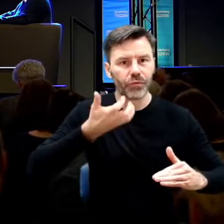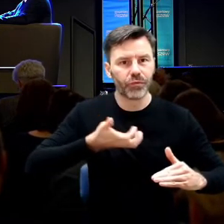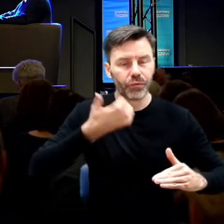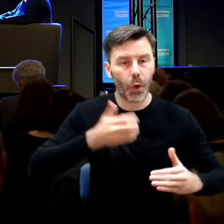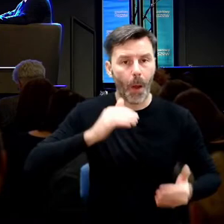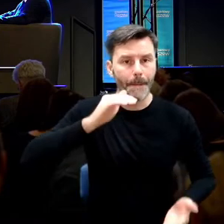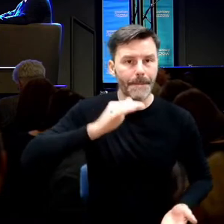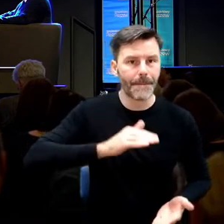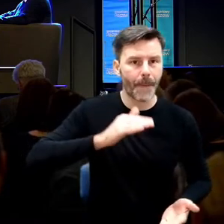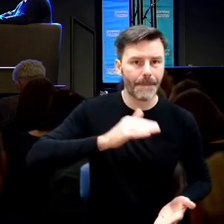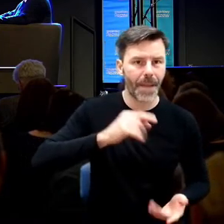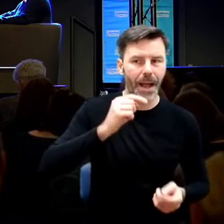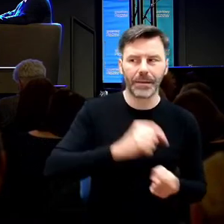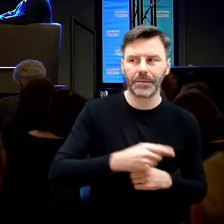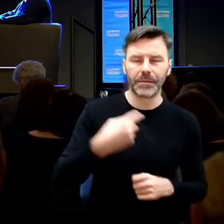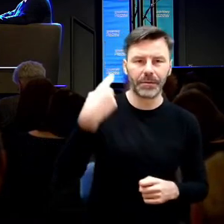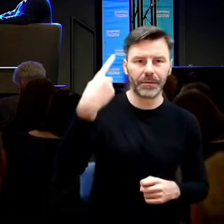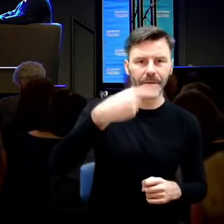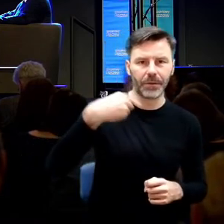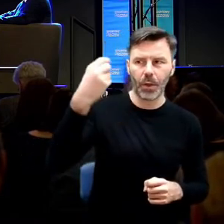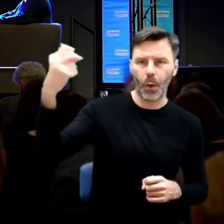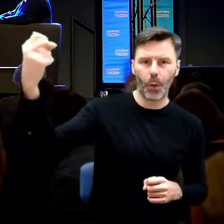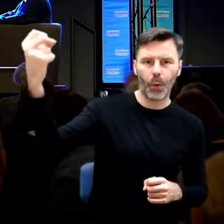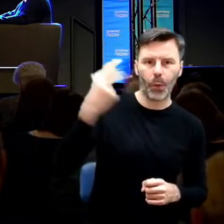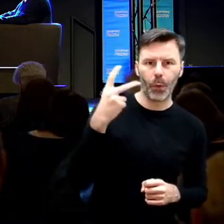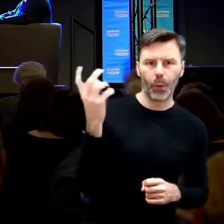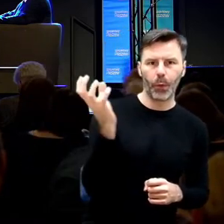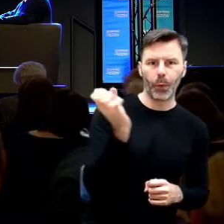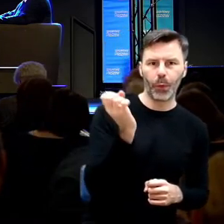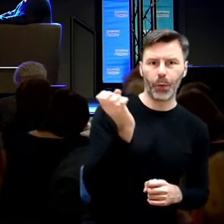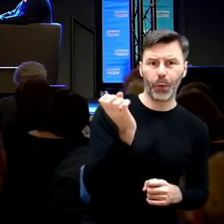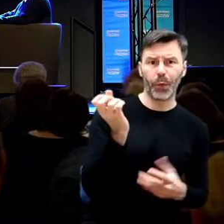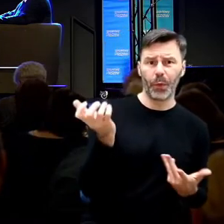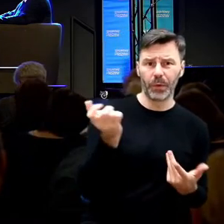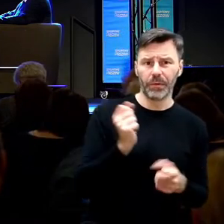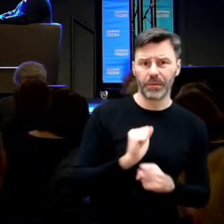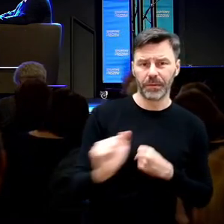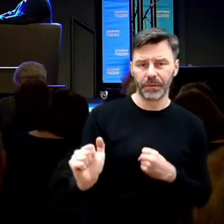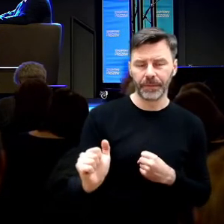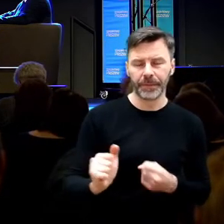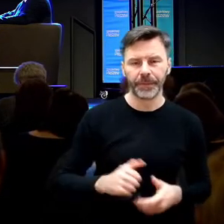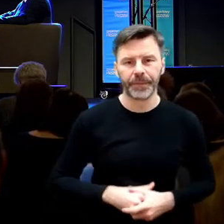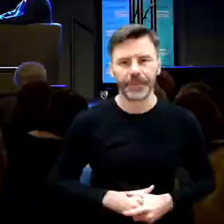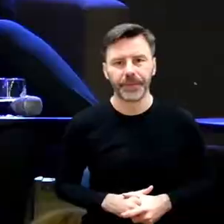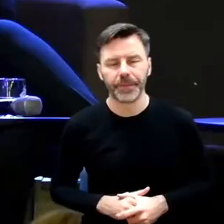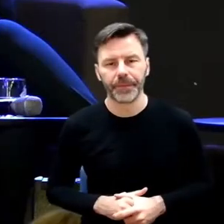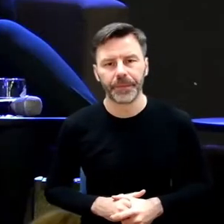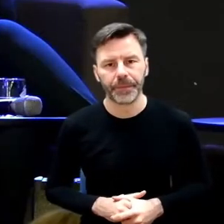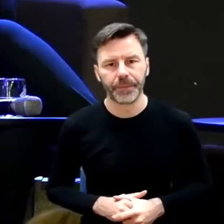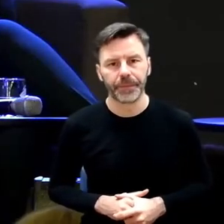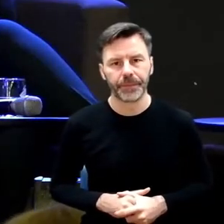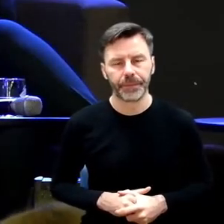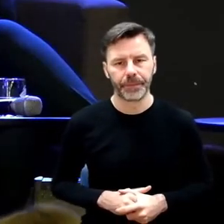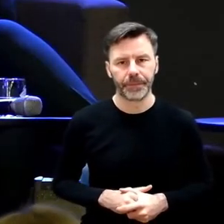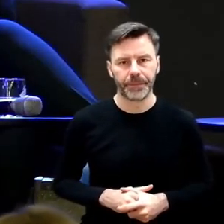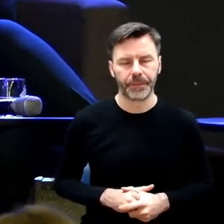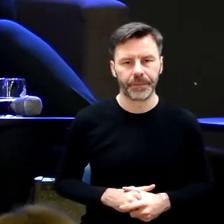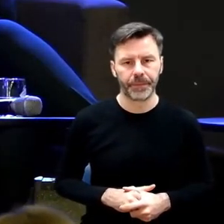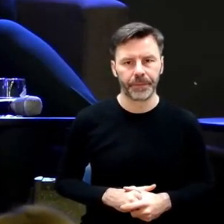W ten sposób to też jest element rewitalizacji centrum miasta, bo dzięki temu największych gwiazdorów, którzy mieszkają głównie w centrach